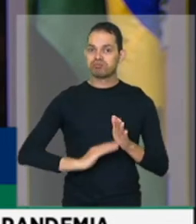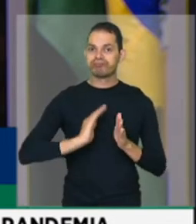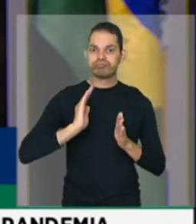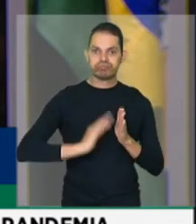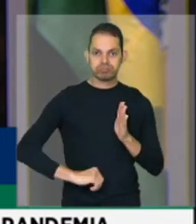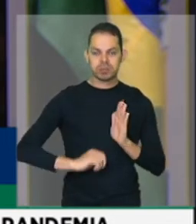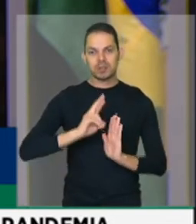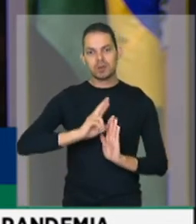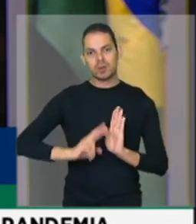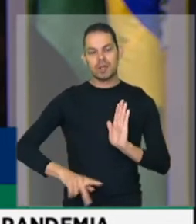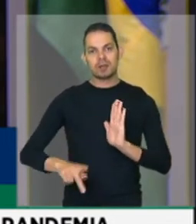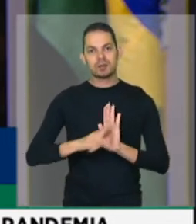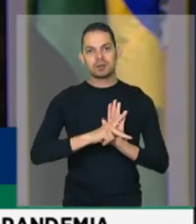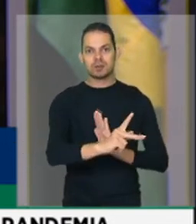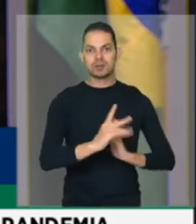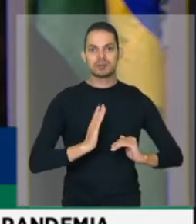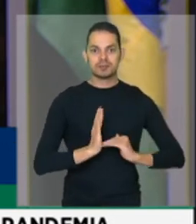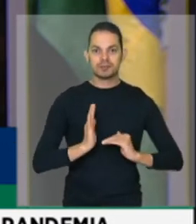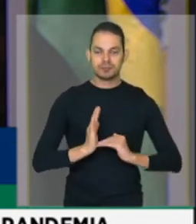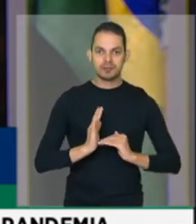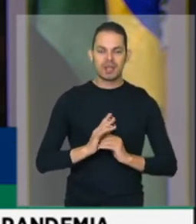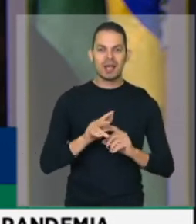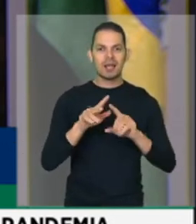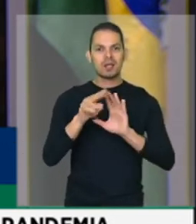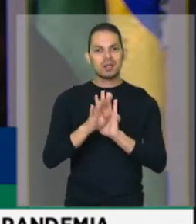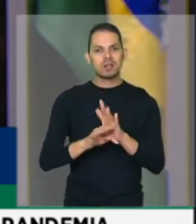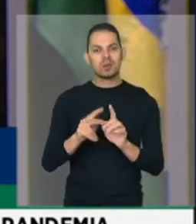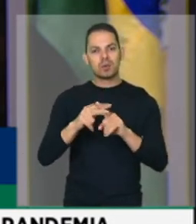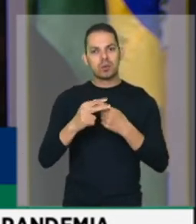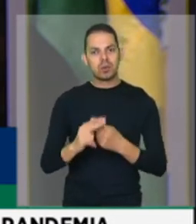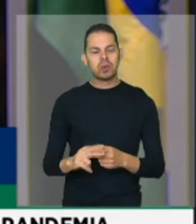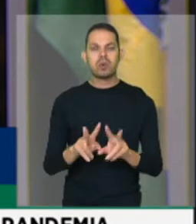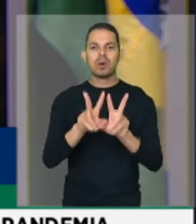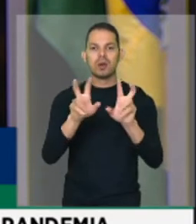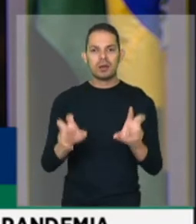SUPRIMIDO NO RELATÓRIO DO SENADO. FAZ AJUSTES NO TEXTO NA PARTE QUE TRATA DA DISPENSA DE GARANTIAS A SEREM EXIGIDAS